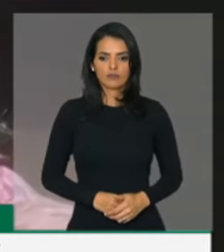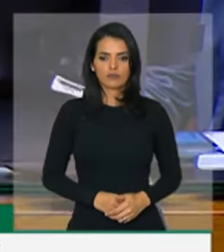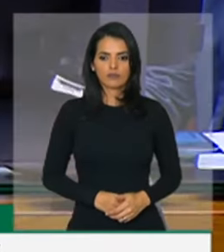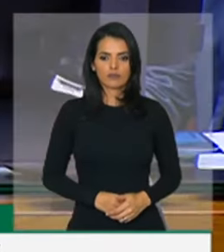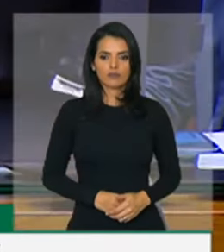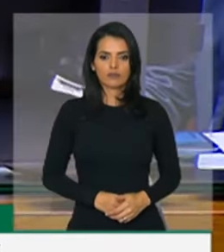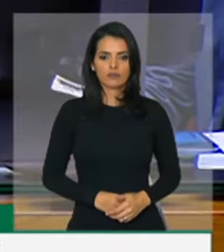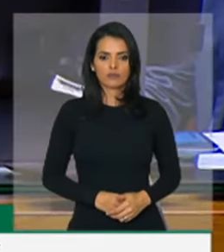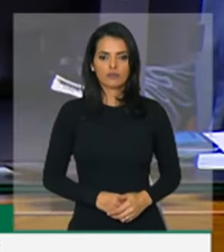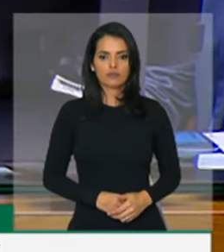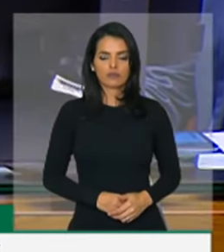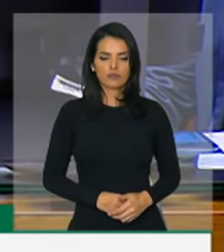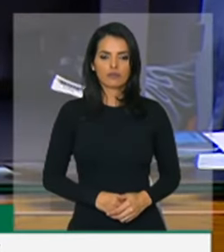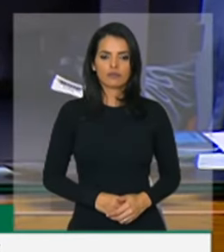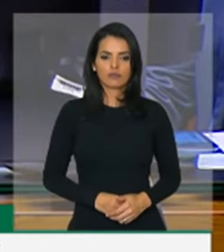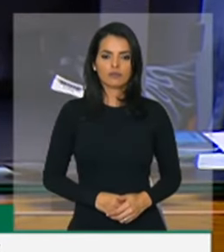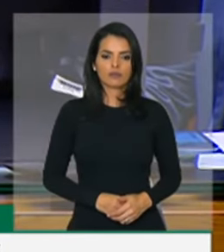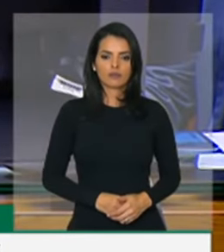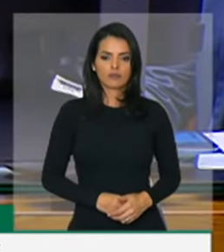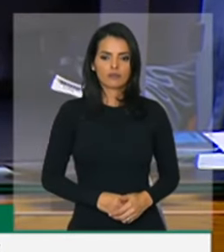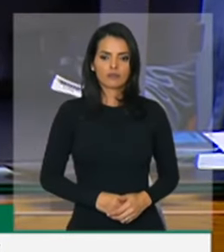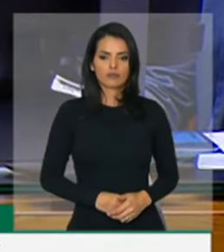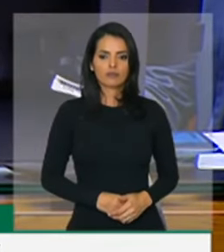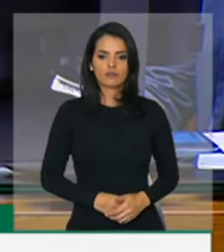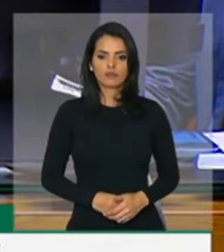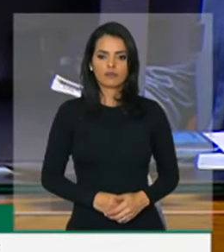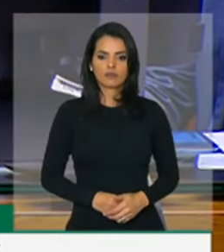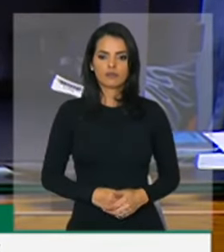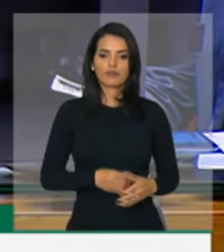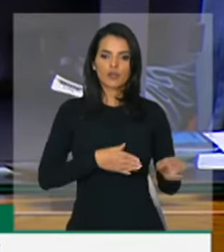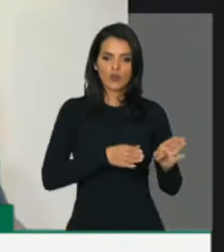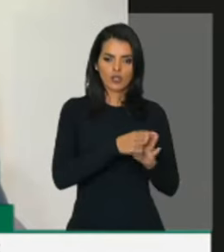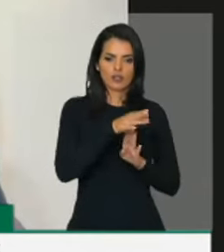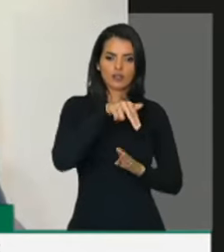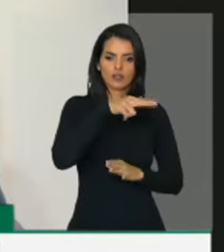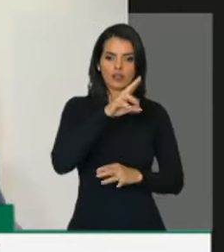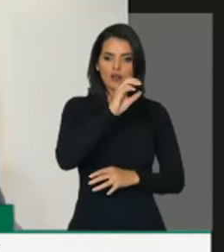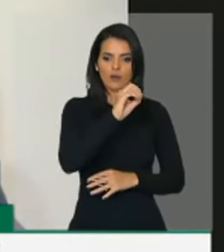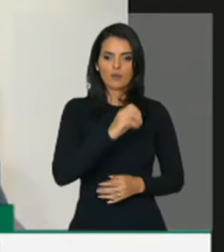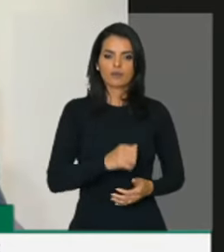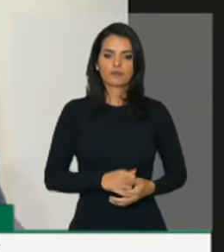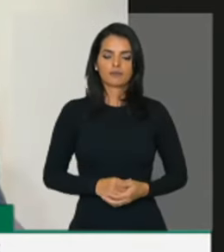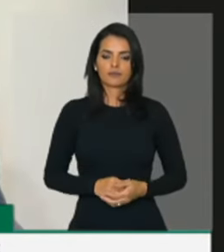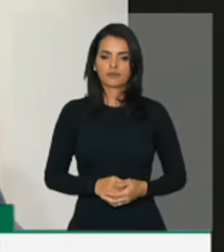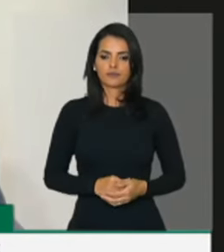NÃO ENTÃO A ESSA EMENDA. -- [PRESIDENTE]: COMO ORIENTA O PL? -- [DEPUTADO]: O PL ORIENTA NÃO, HOJE É UM DIA MEMORÁVEL PARA QUE TODO MUNDO